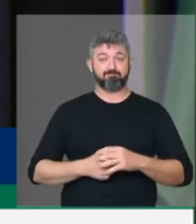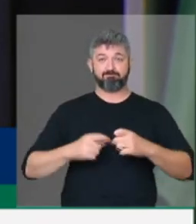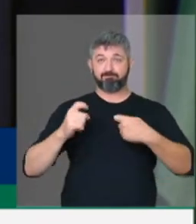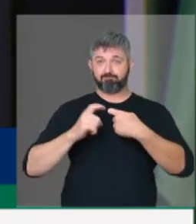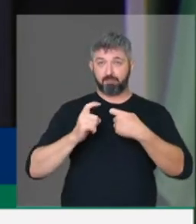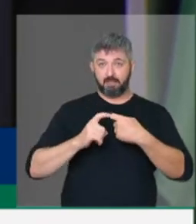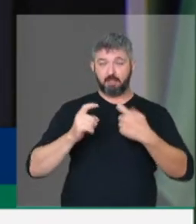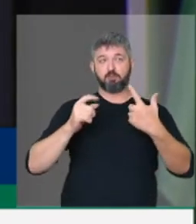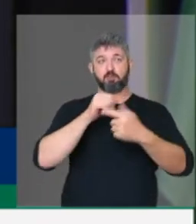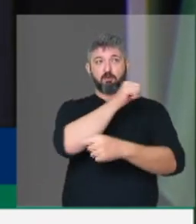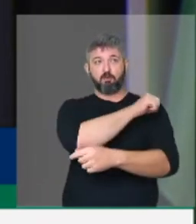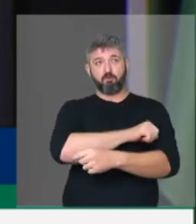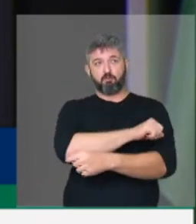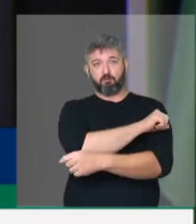DICOS, ENFERMEIRAS, AUXILIARES